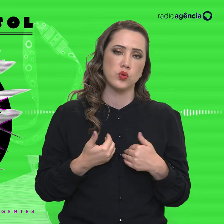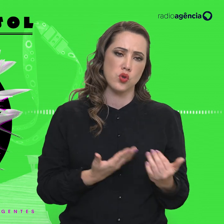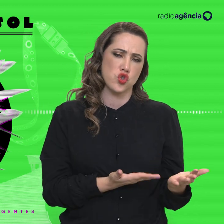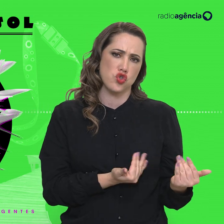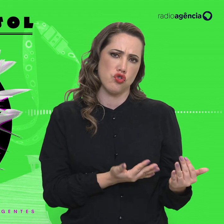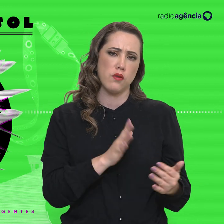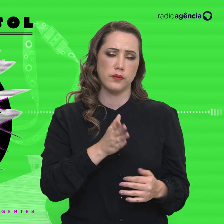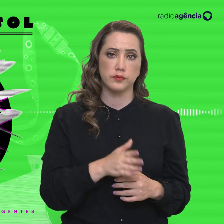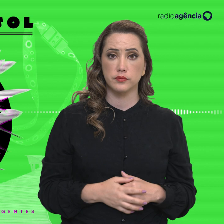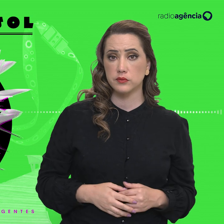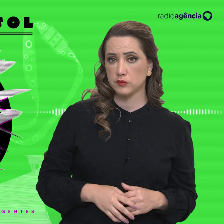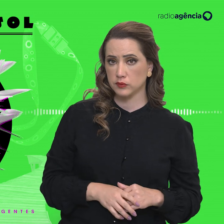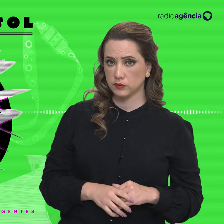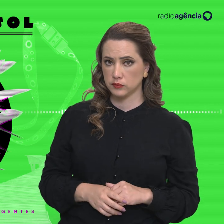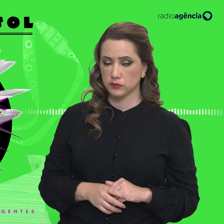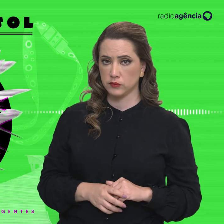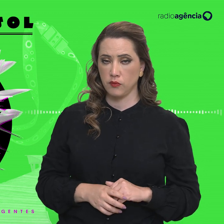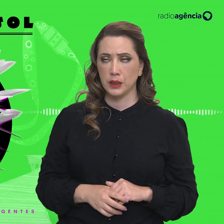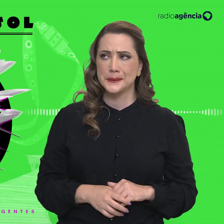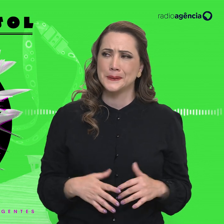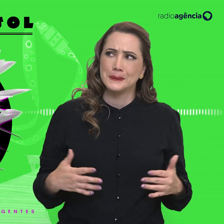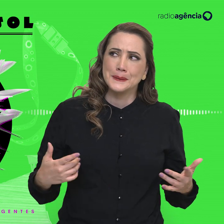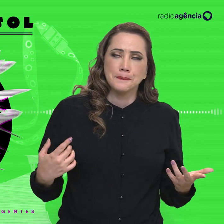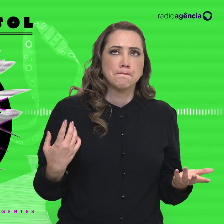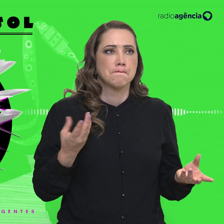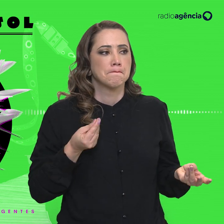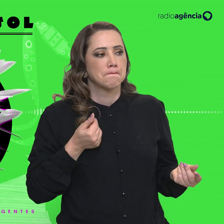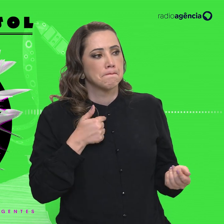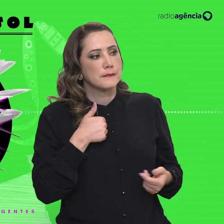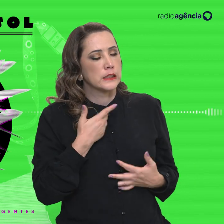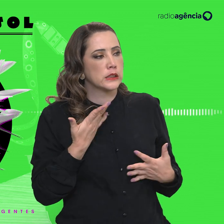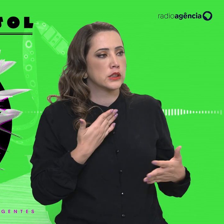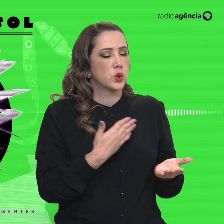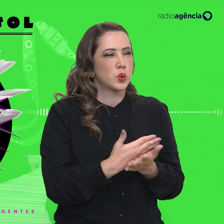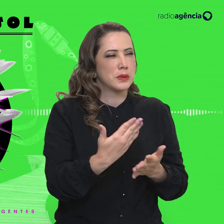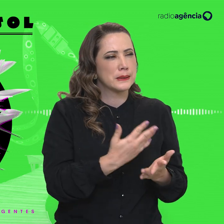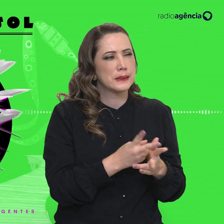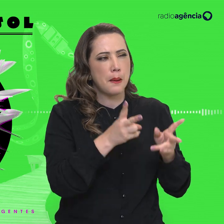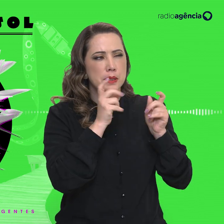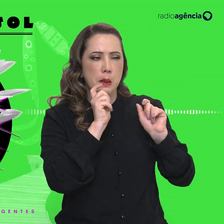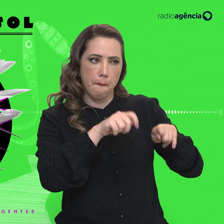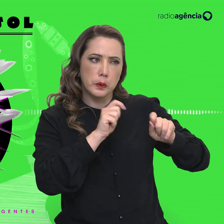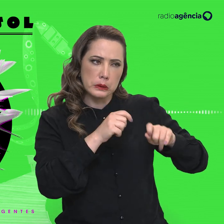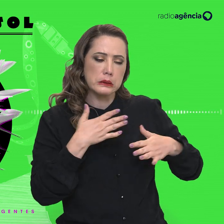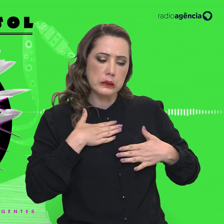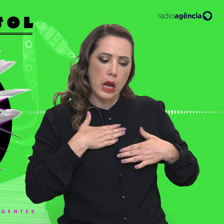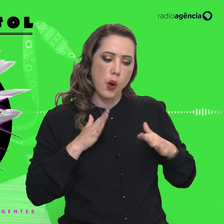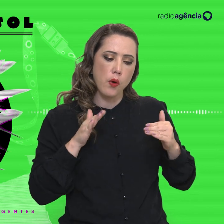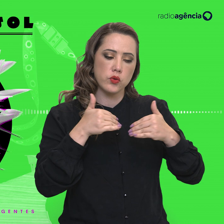[Pedro] Eu comecei a entender que talvez eu pudesse ser autista no fim da minha adolescência,